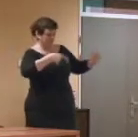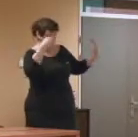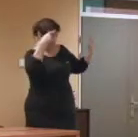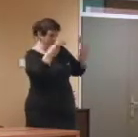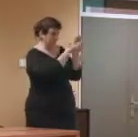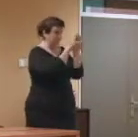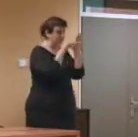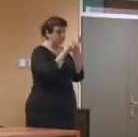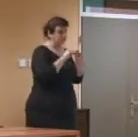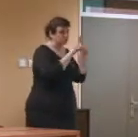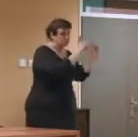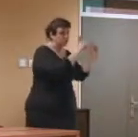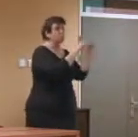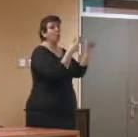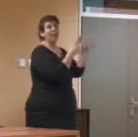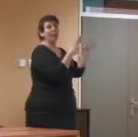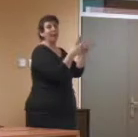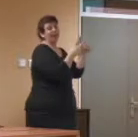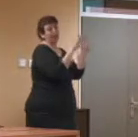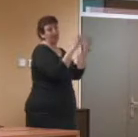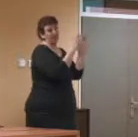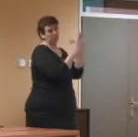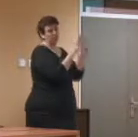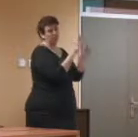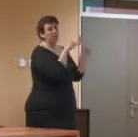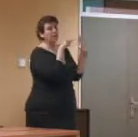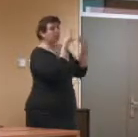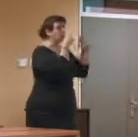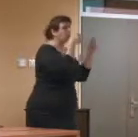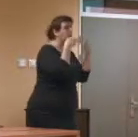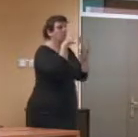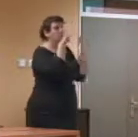una cinta que se había grabado, y así se contó, en un Mercedes